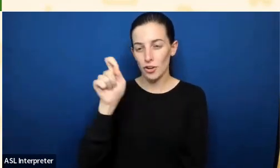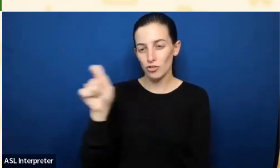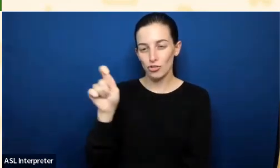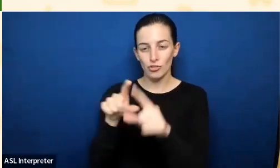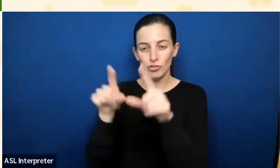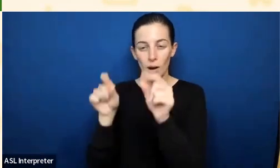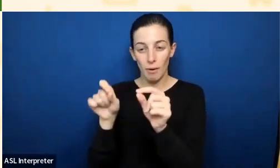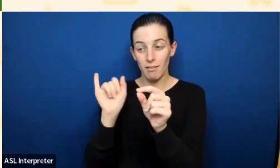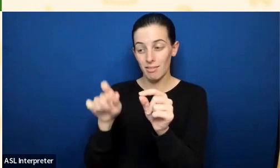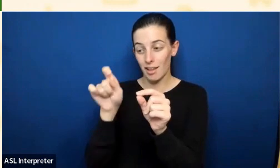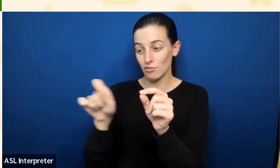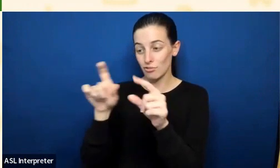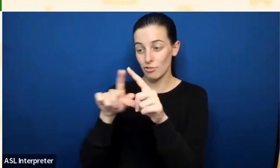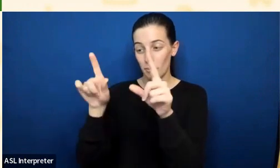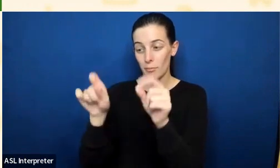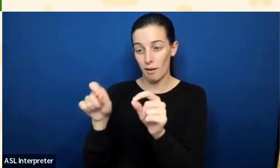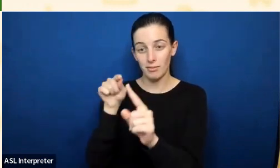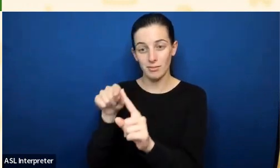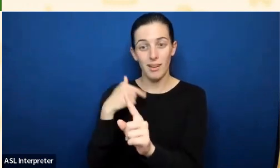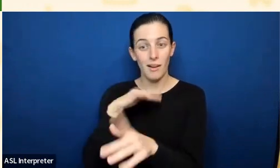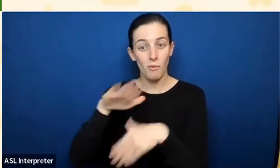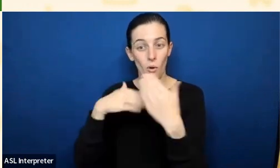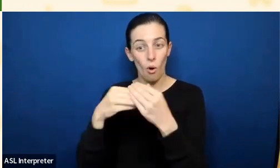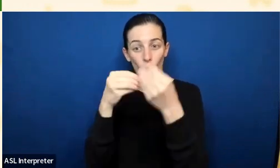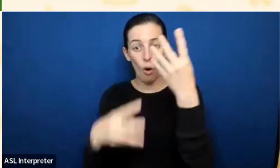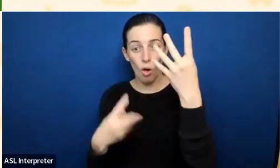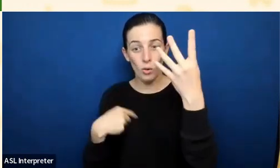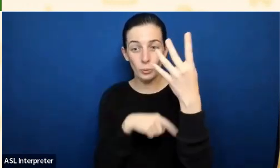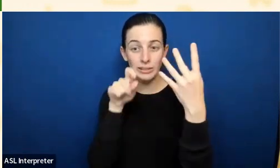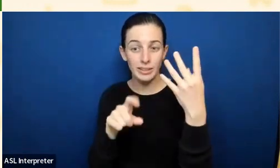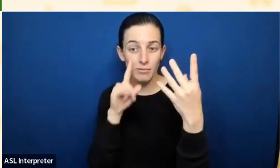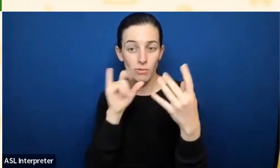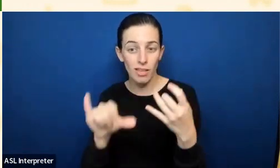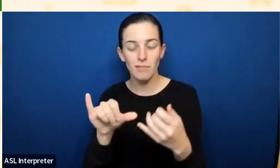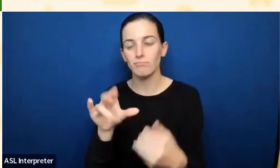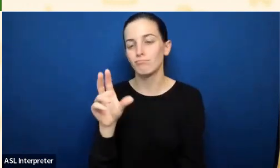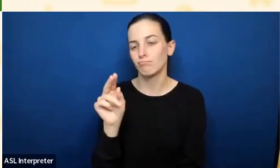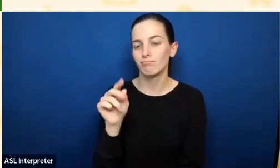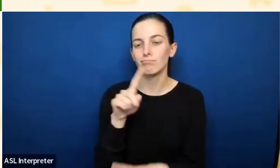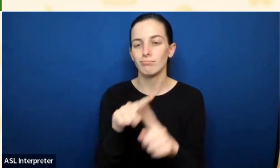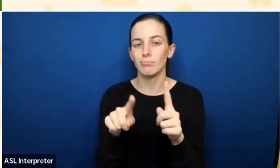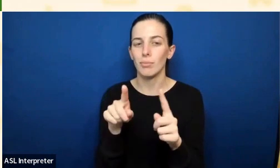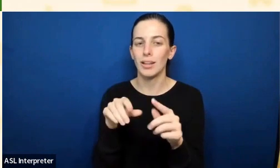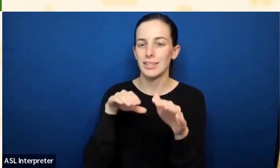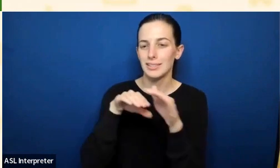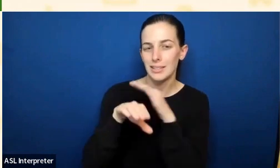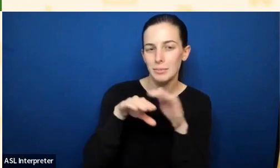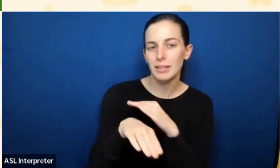La casilla de verificación no nos brindará todas las funciones que buscamos cuando se trata de estilo, accesibilidad y semántica.